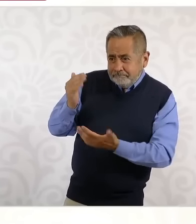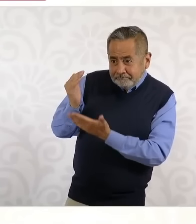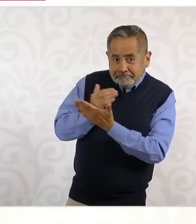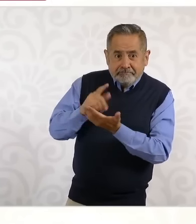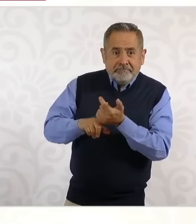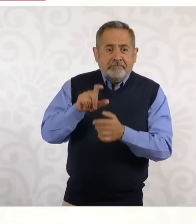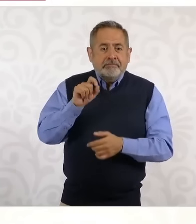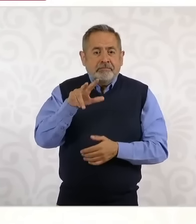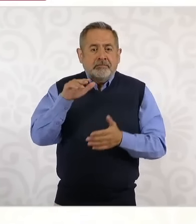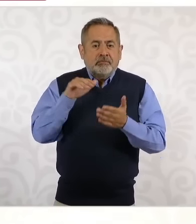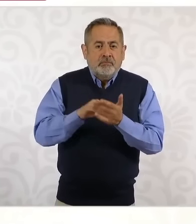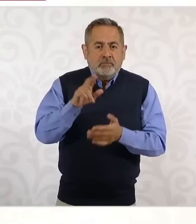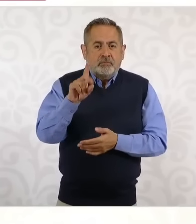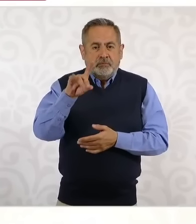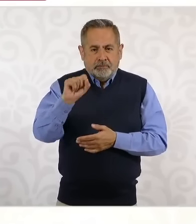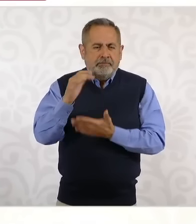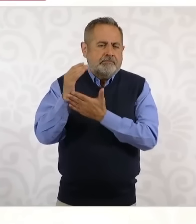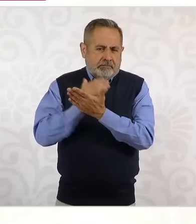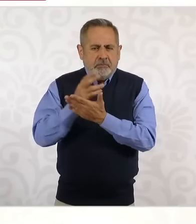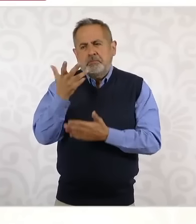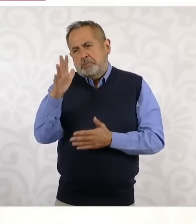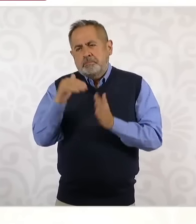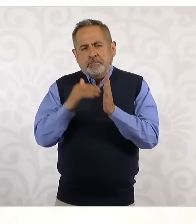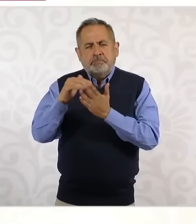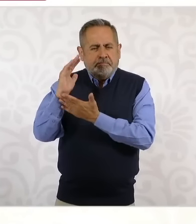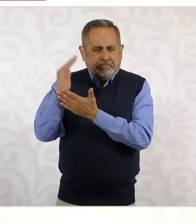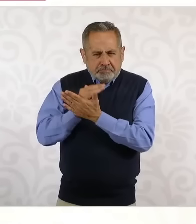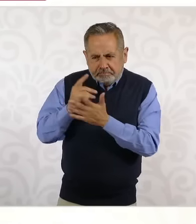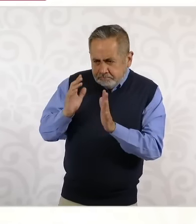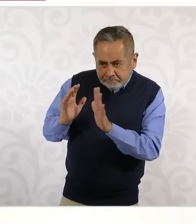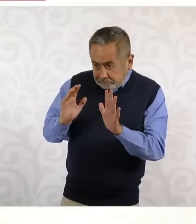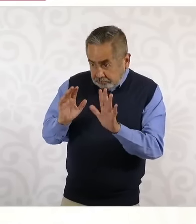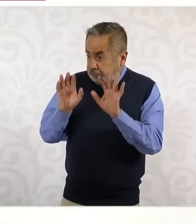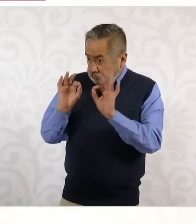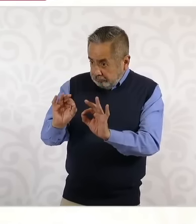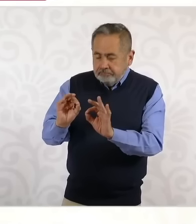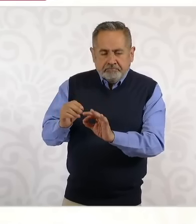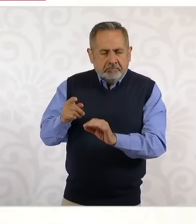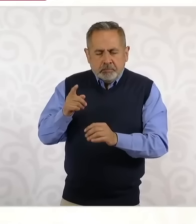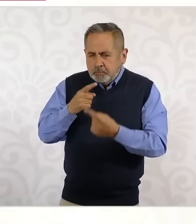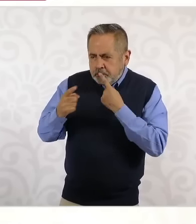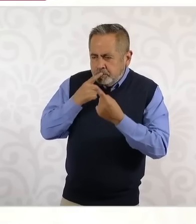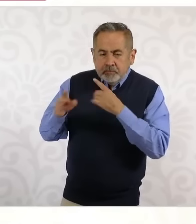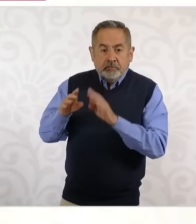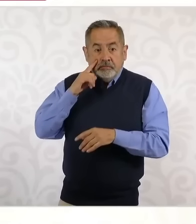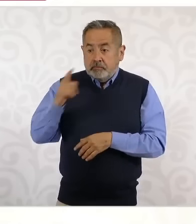Eh, es el esquema de el universo que va a entrar al descuento del saldo contable que se tiene,